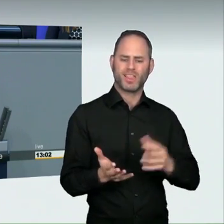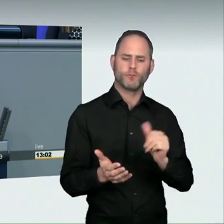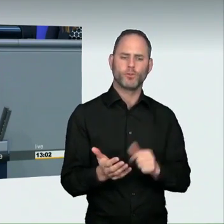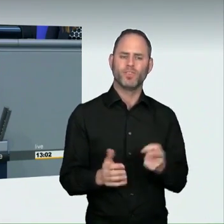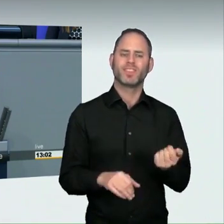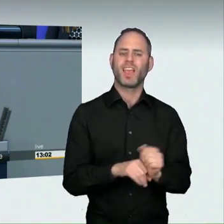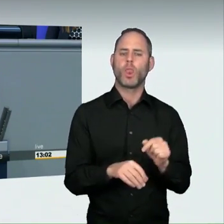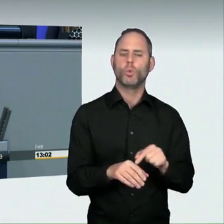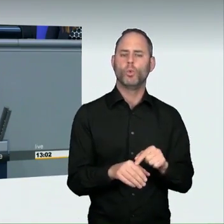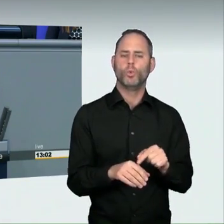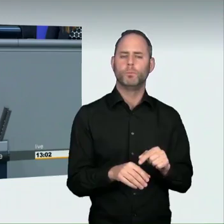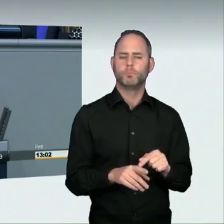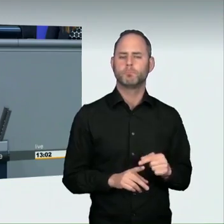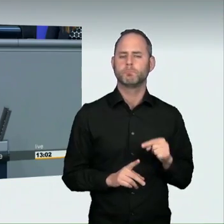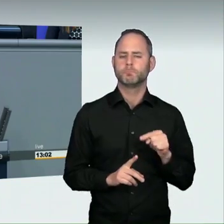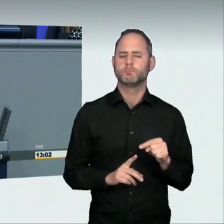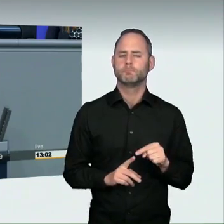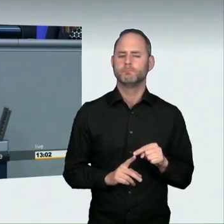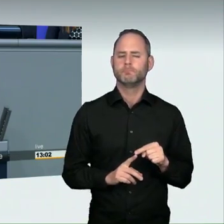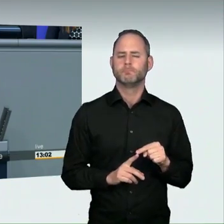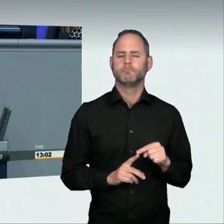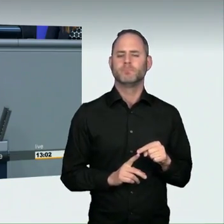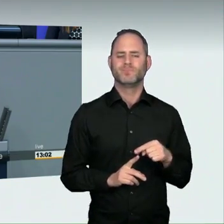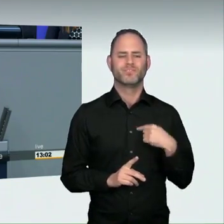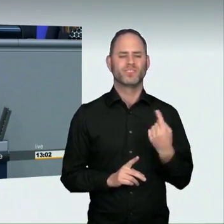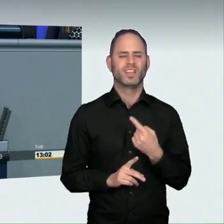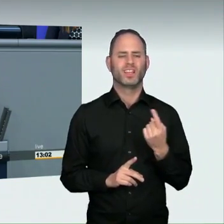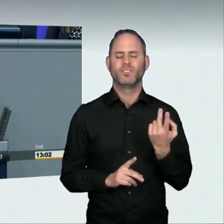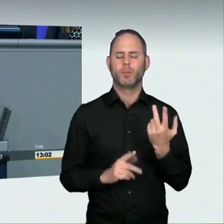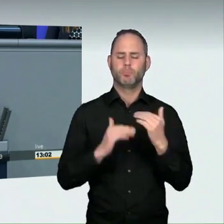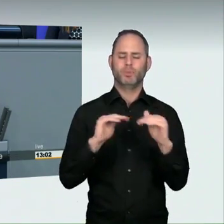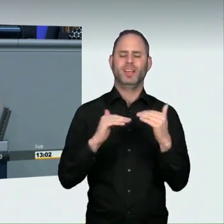Wir brauchen bei der Modernisierungsumlage einen Deckel.